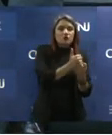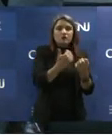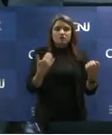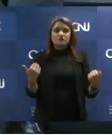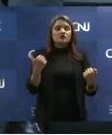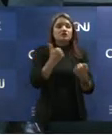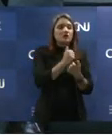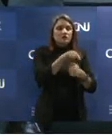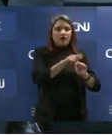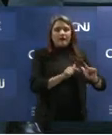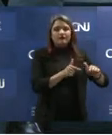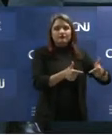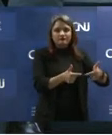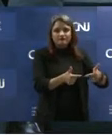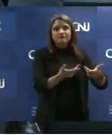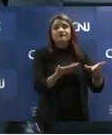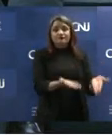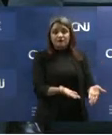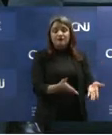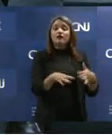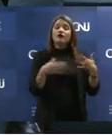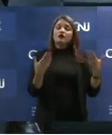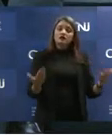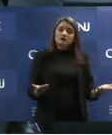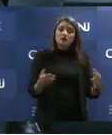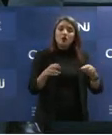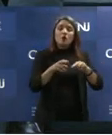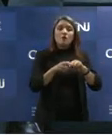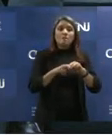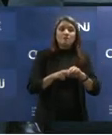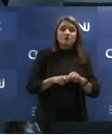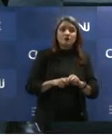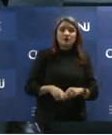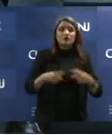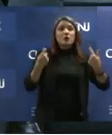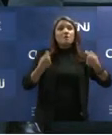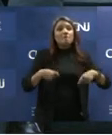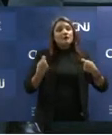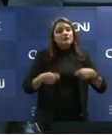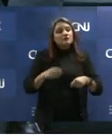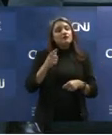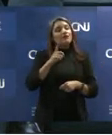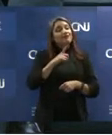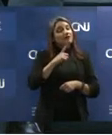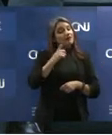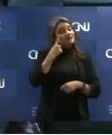Essas circunstâncias em conjunto, devem ser pesadas porque naturalmente